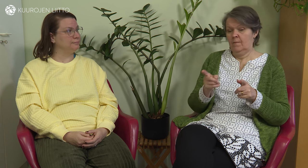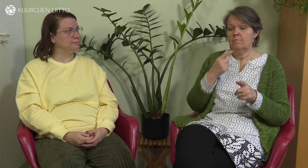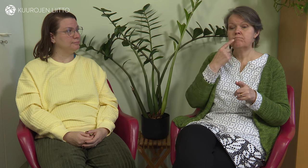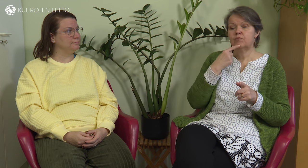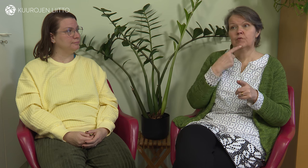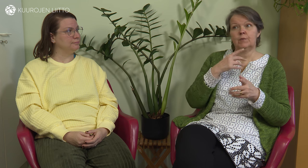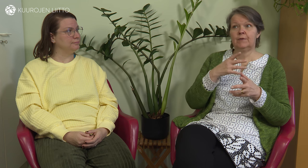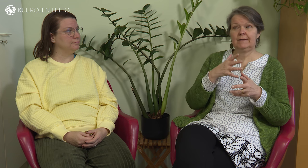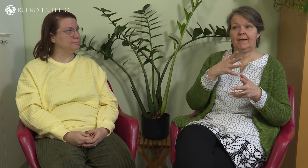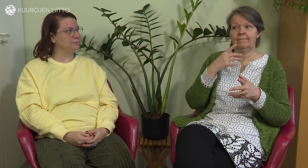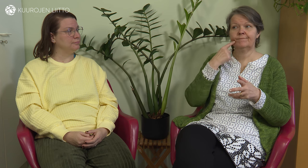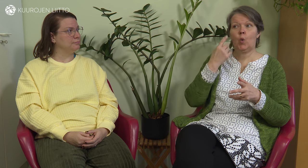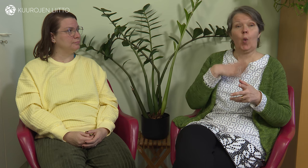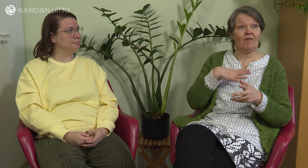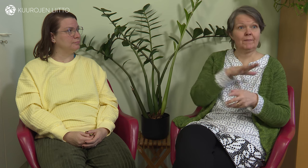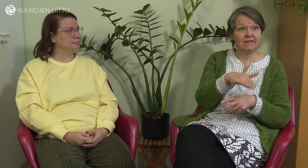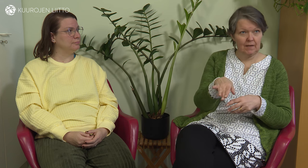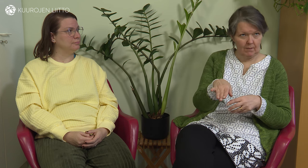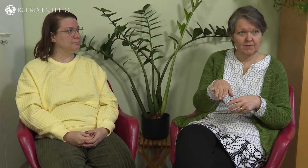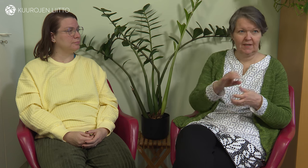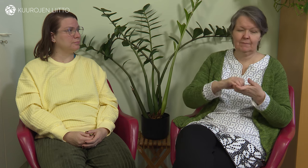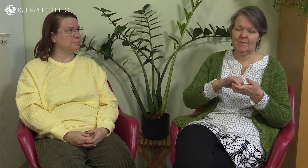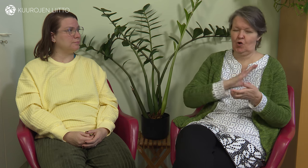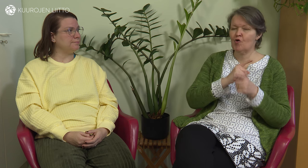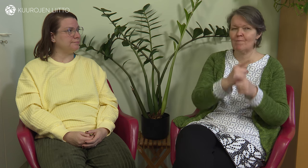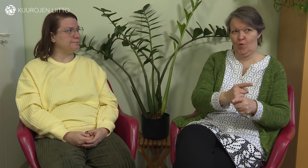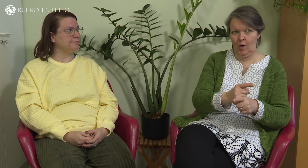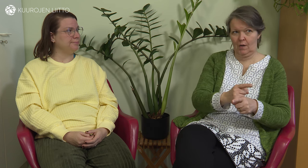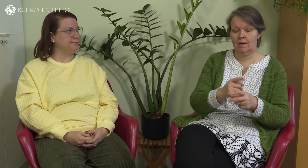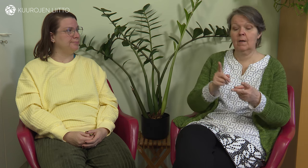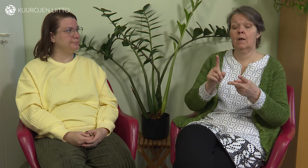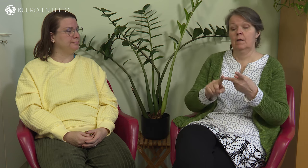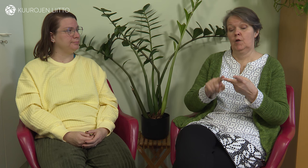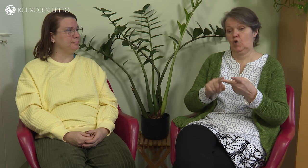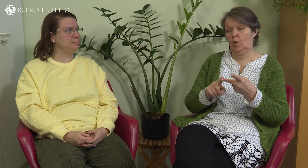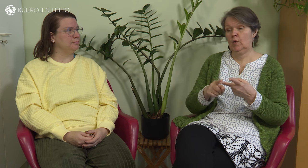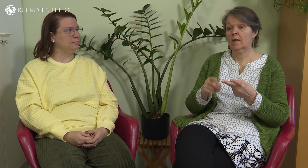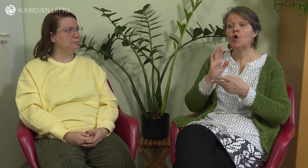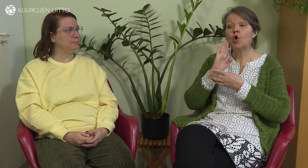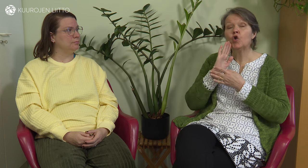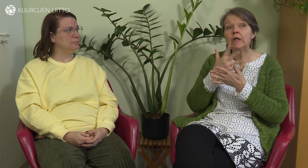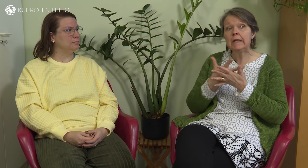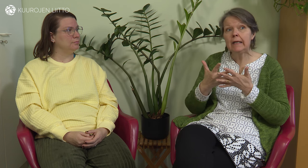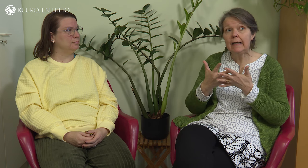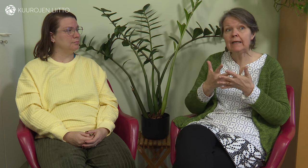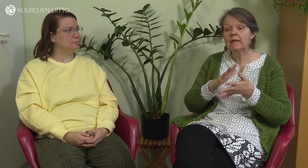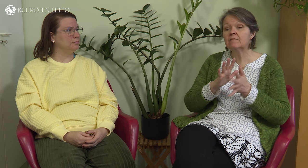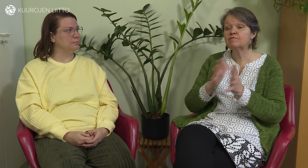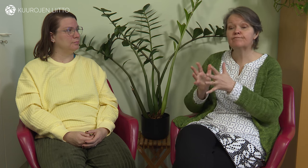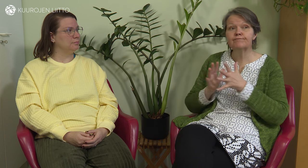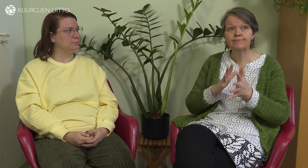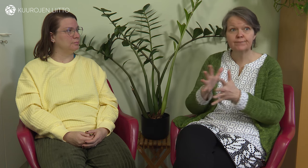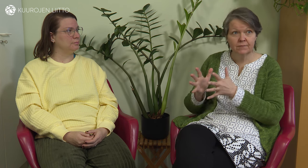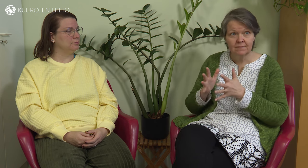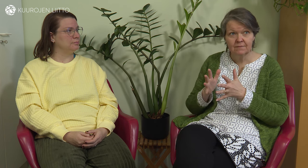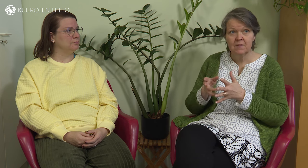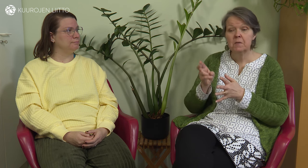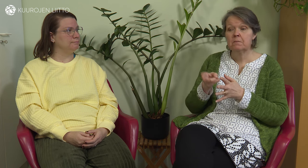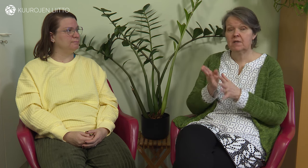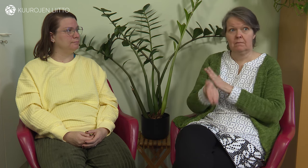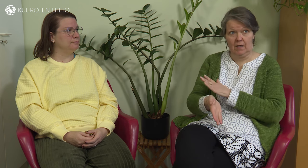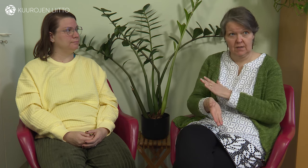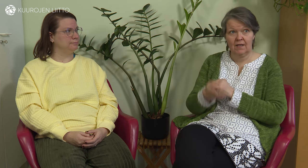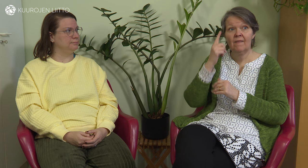että päiväkotiin pääsevät kuulovammaisten lasten lisäksi kotikielenään viittomakieltä käyttävät lapset.